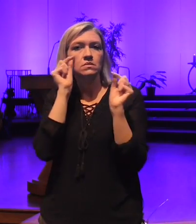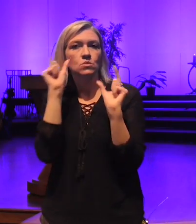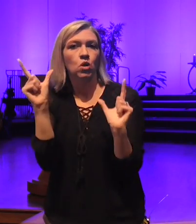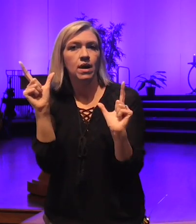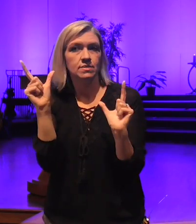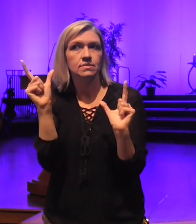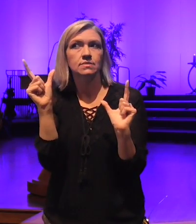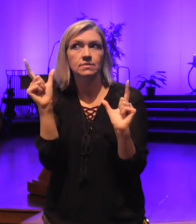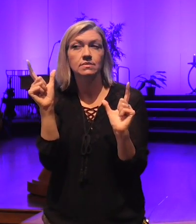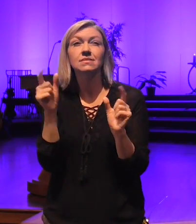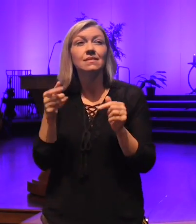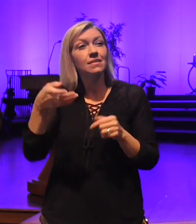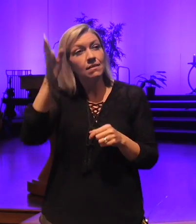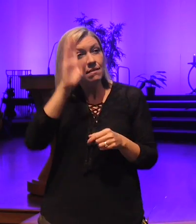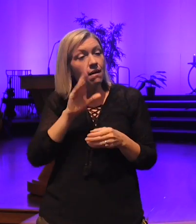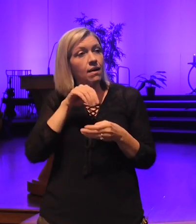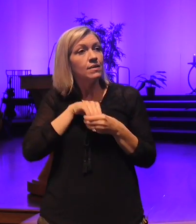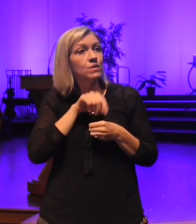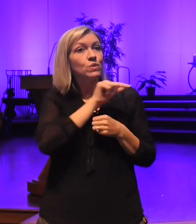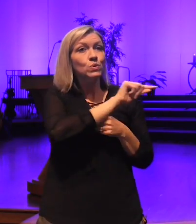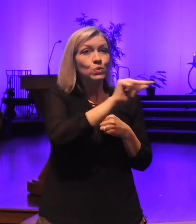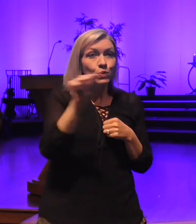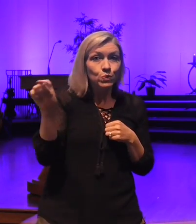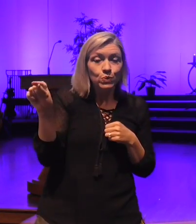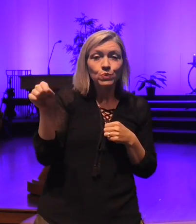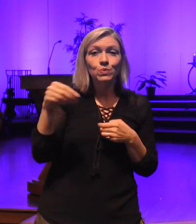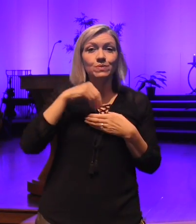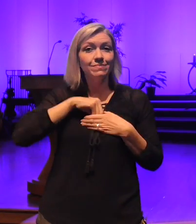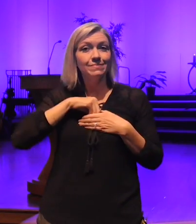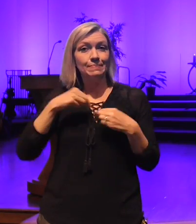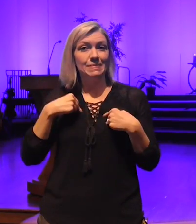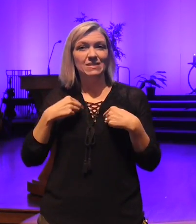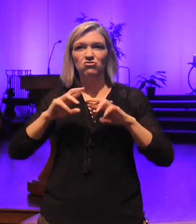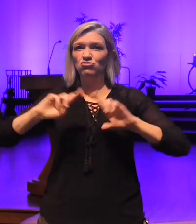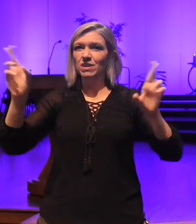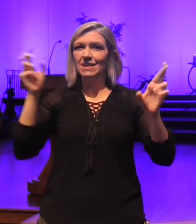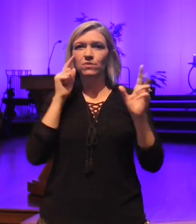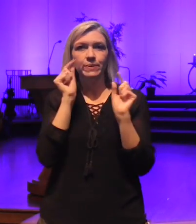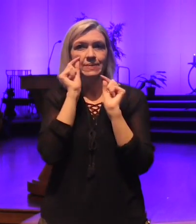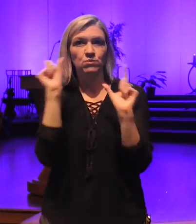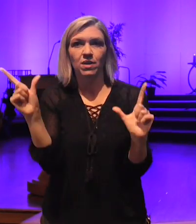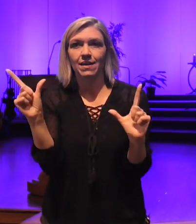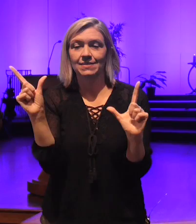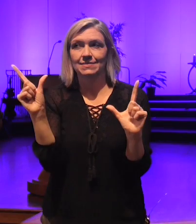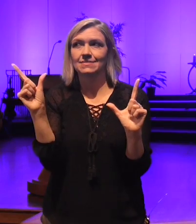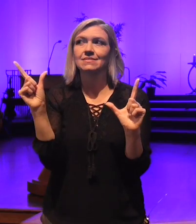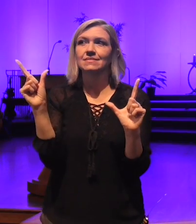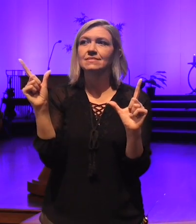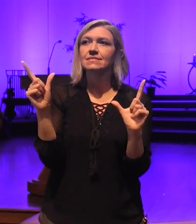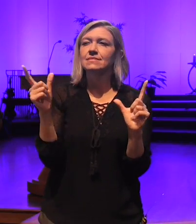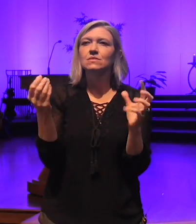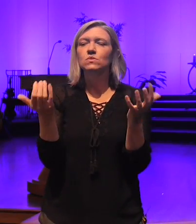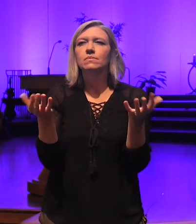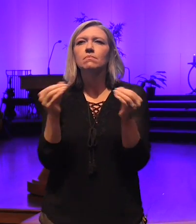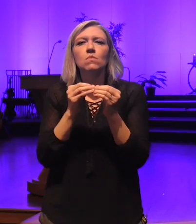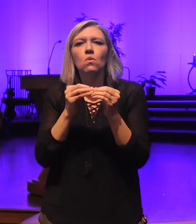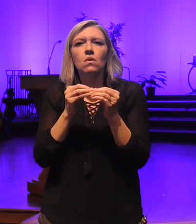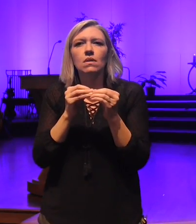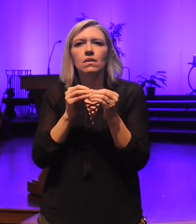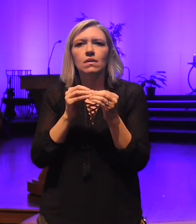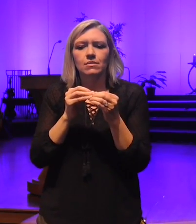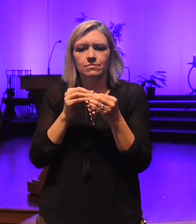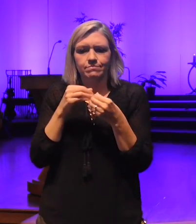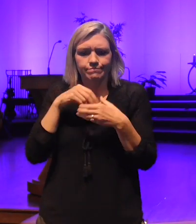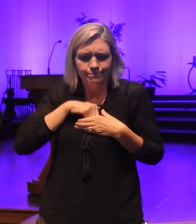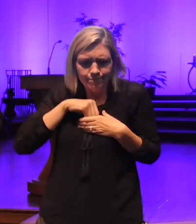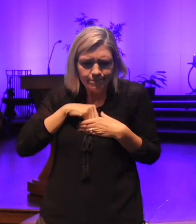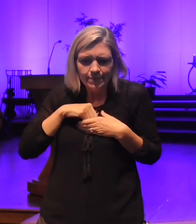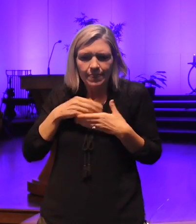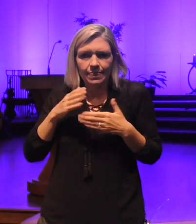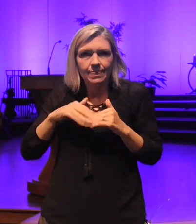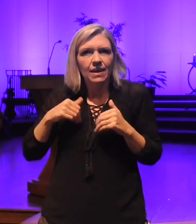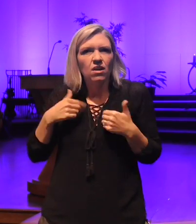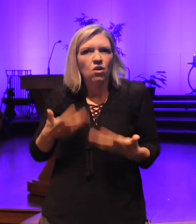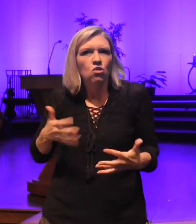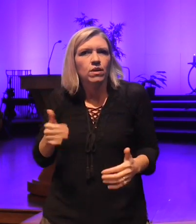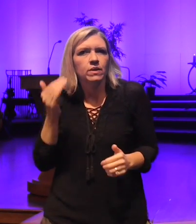en mí está constantemente listo para sorprendernos con más sobre nosotros de lo que hemos llegado a saber hasta ahora. Tendemos a